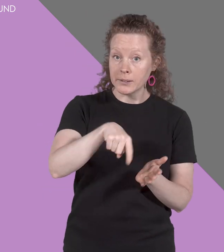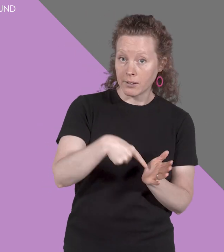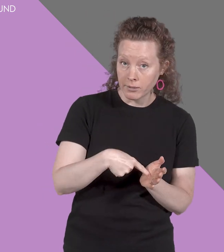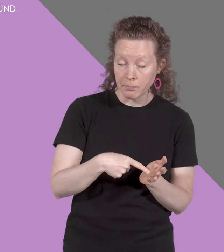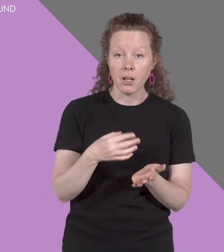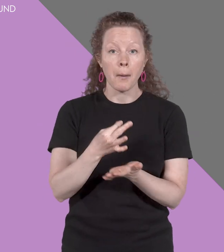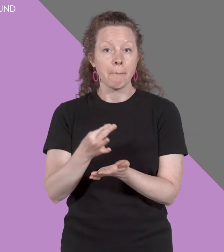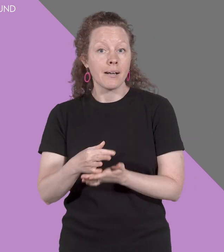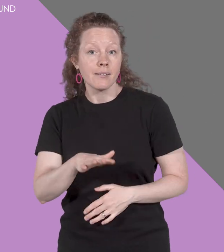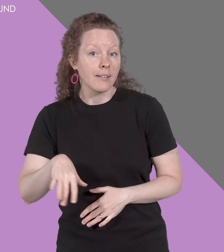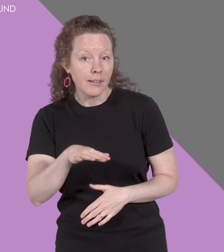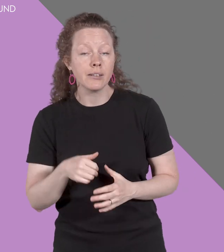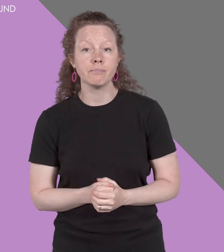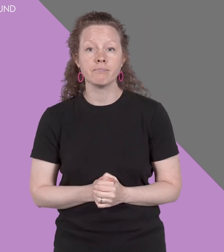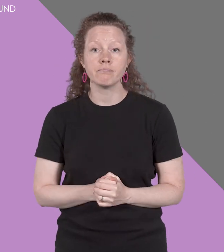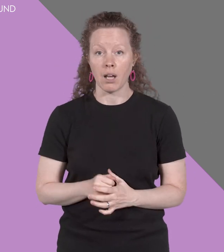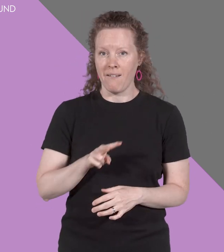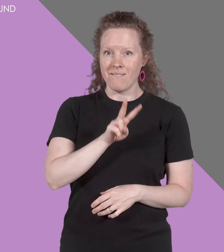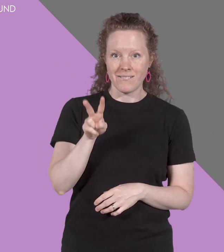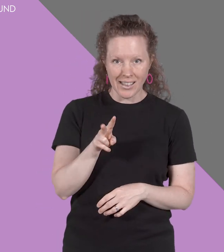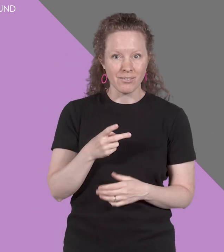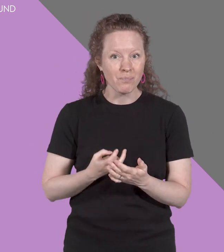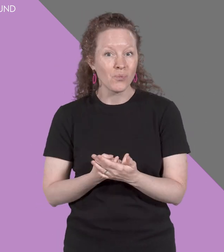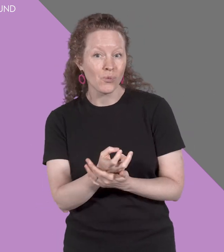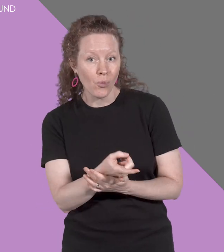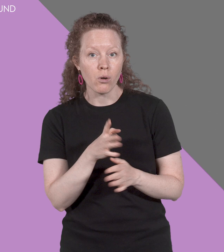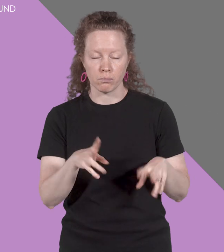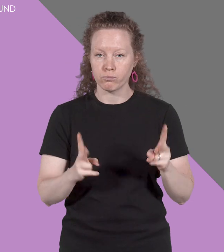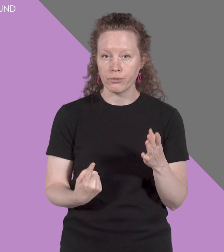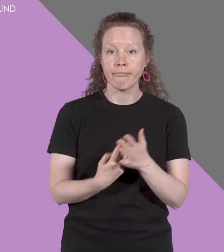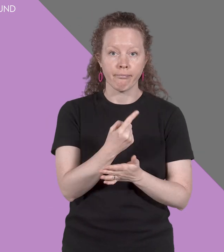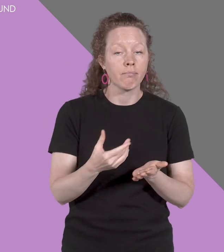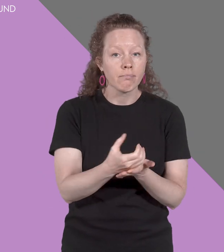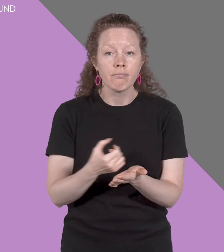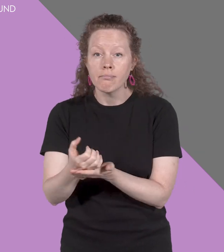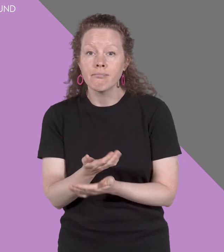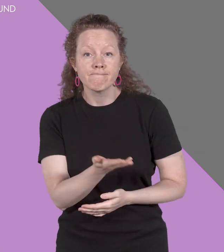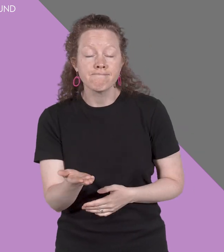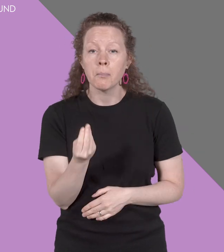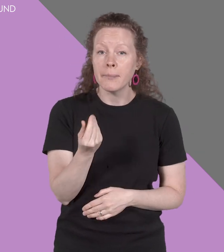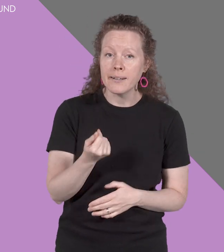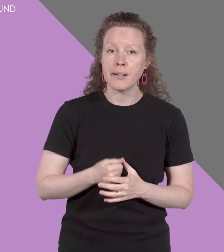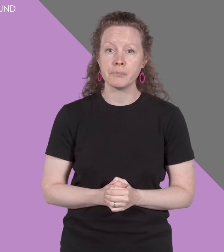såsom köpcentra eller stormarknaders parkeringsplatser. I Vanda har det funnits olagliga insamlare på närtågen.